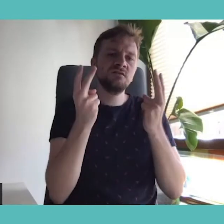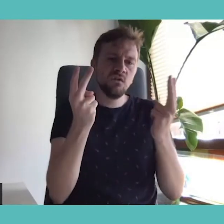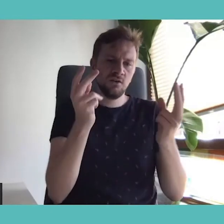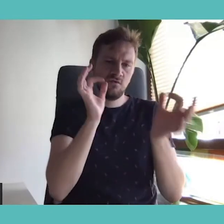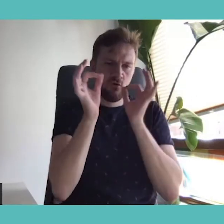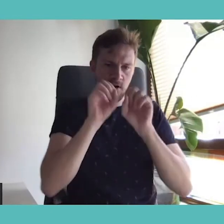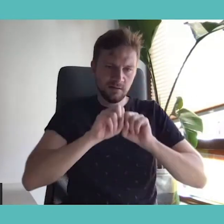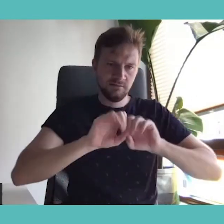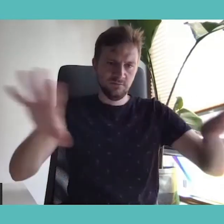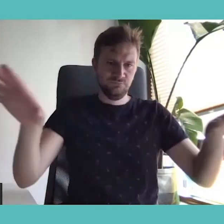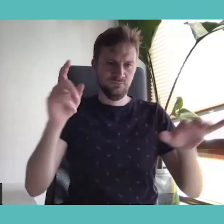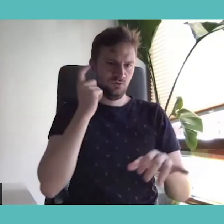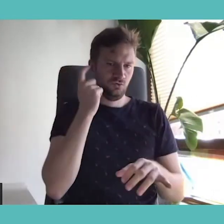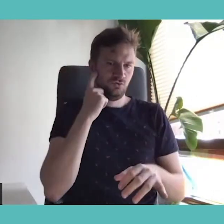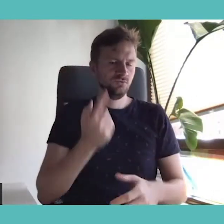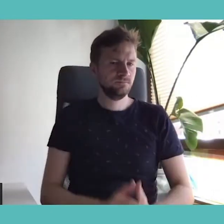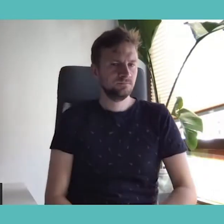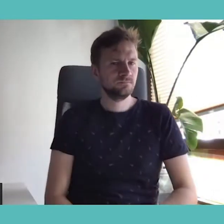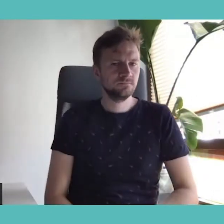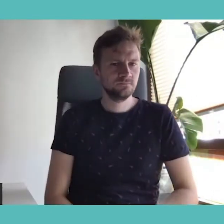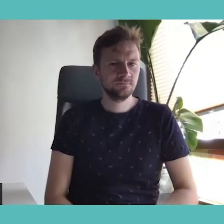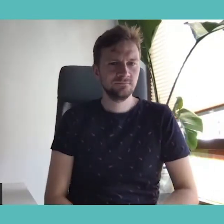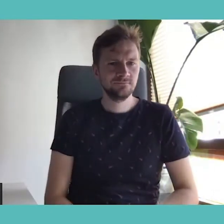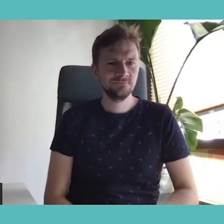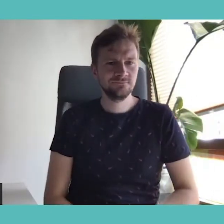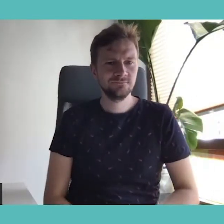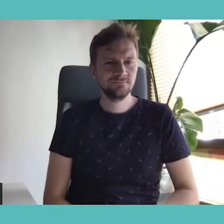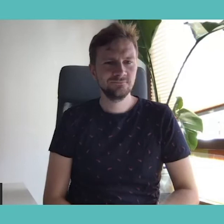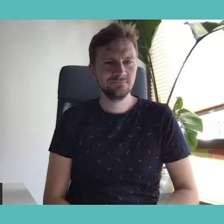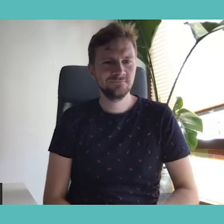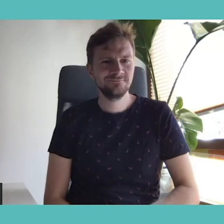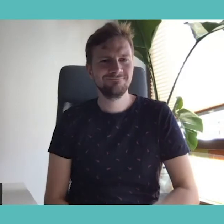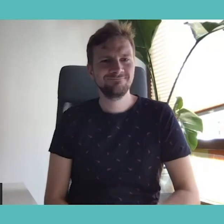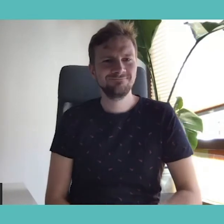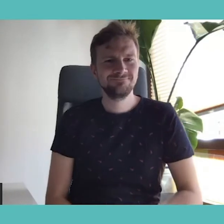To bardzo ważne, żeby upowszechniać wśród słyszących te sprawy. Rozumiem.